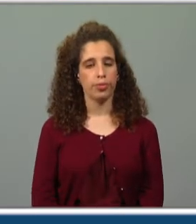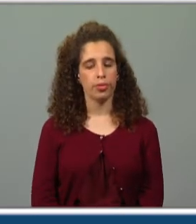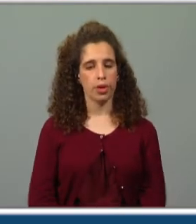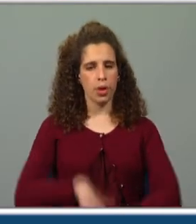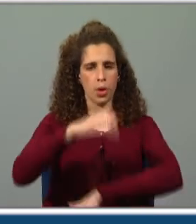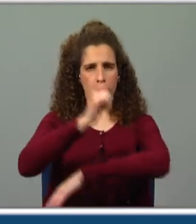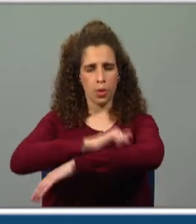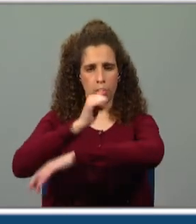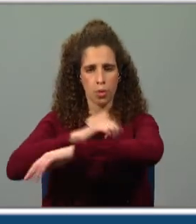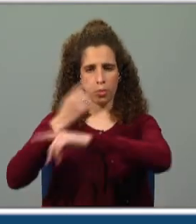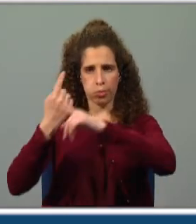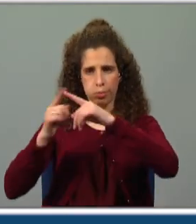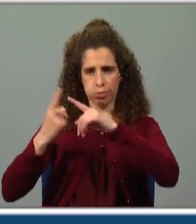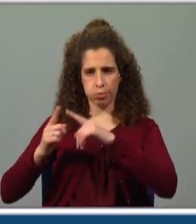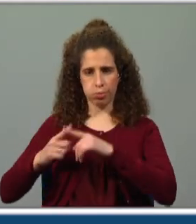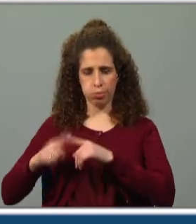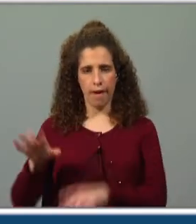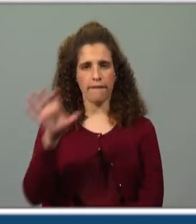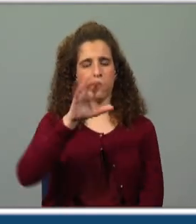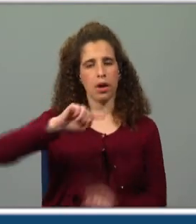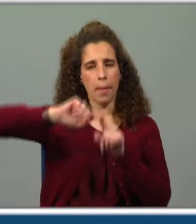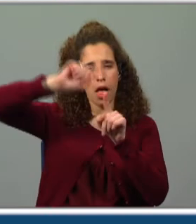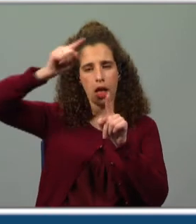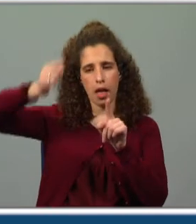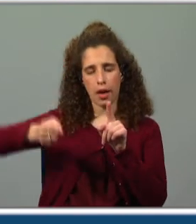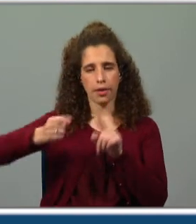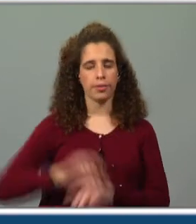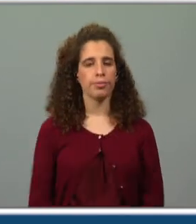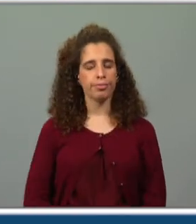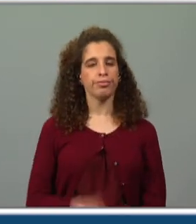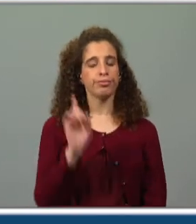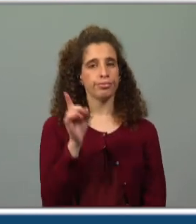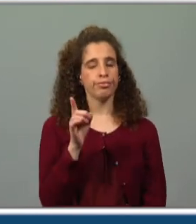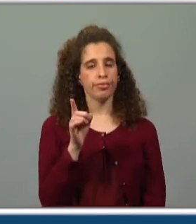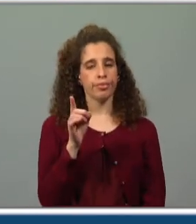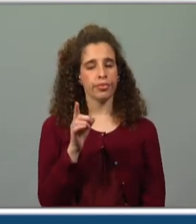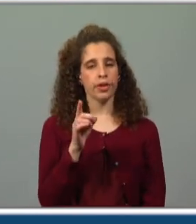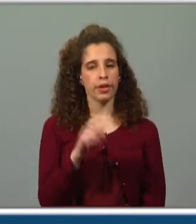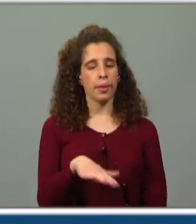e muitas janelas em forma de arco aqui lá está ainda bem que estamos a fazer 這裡還有很多拱形窗戶我們正在做的事情仍然很好